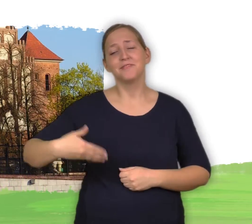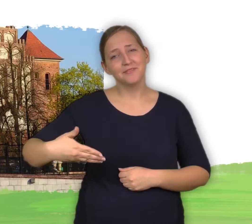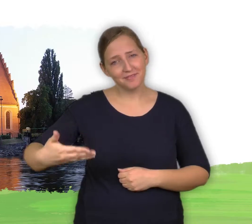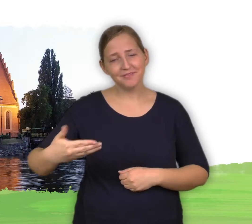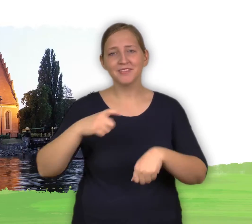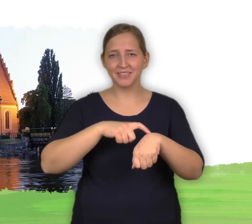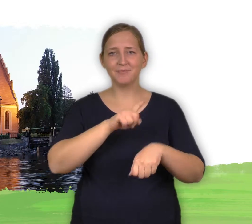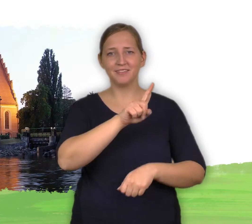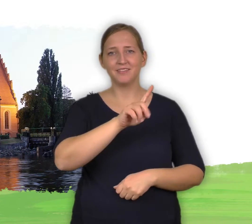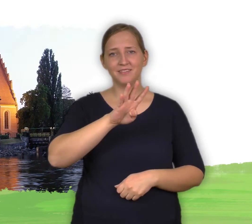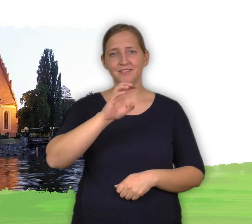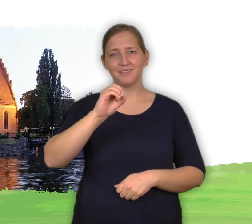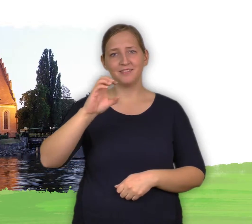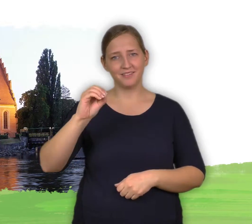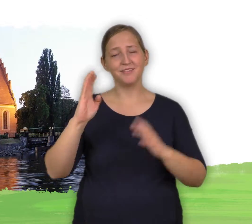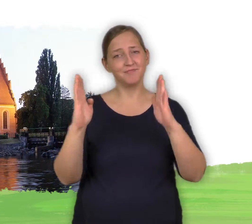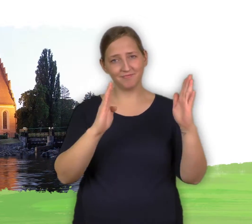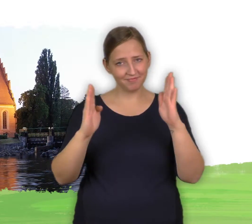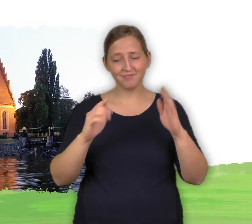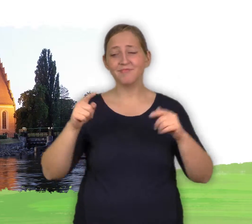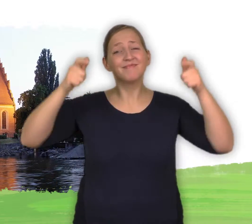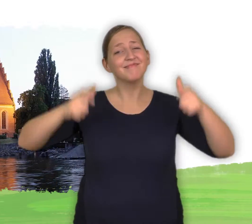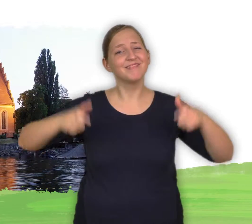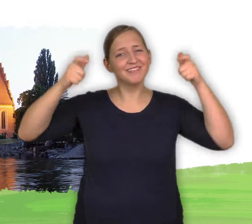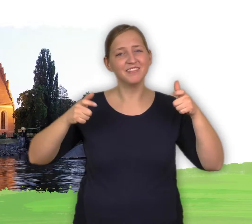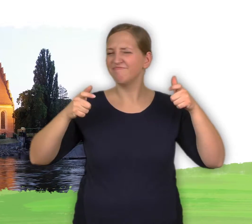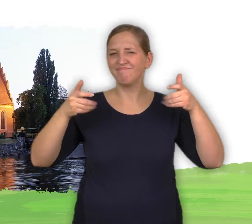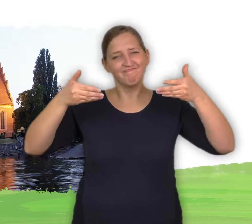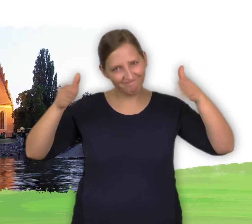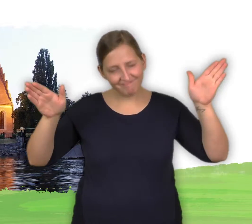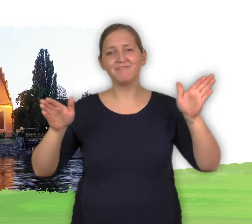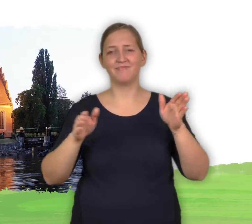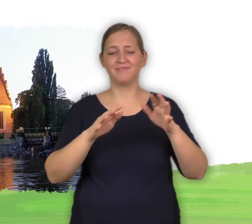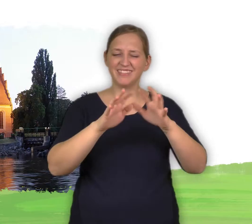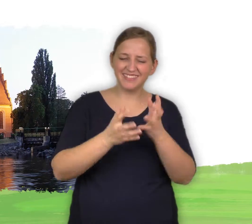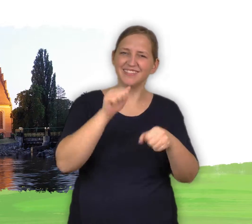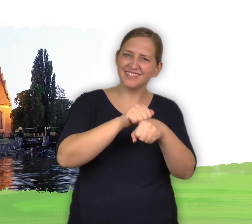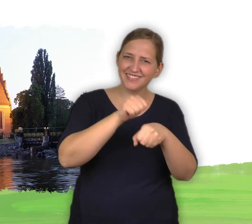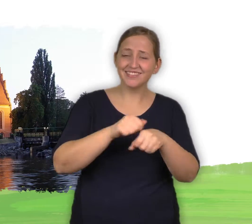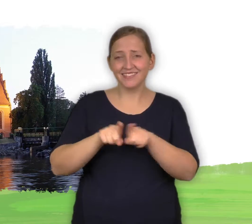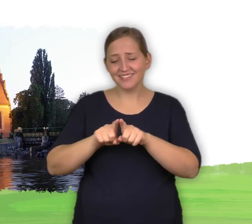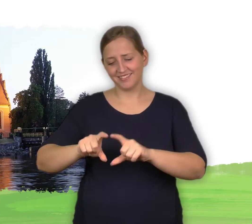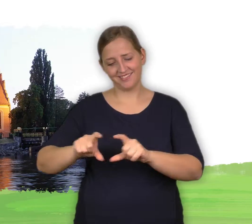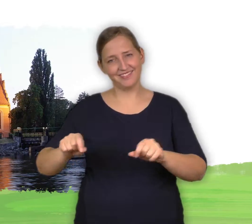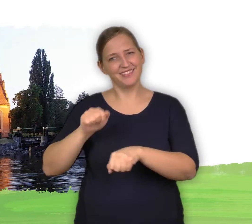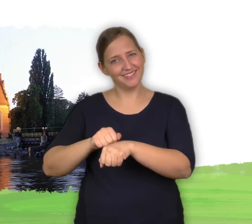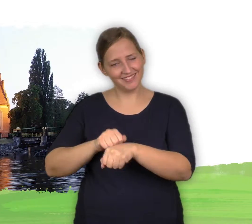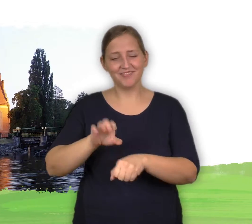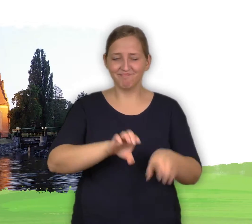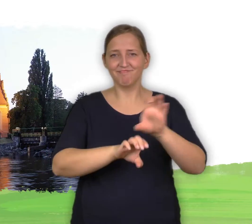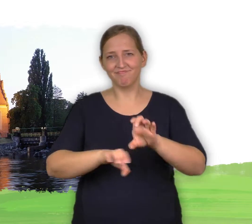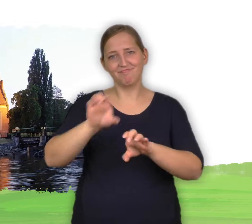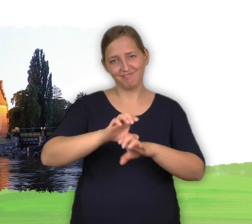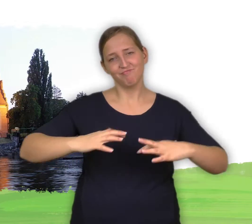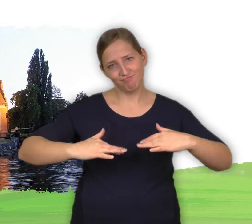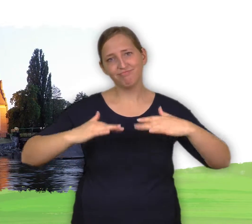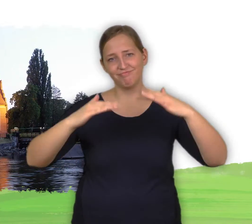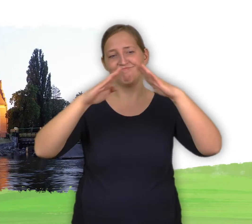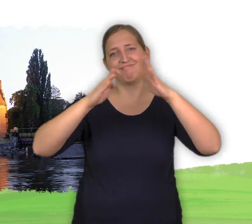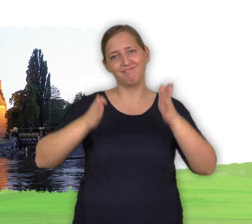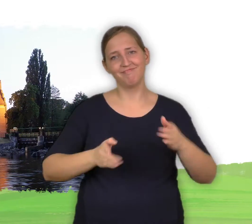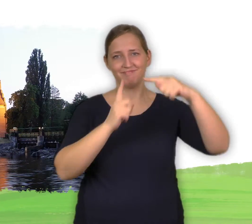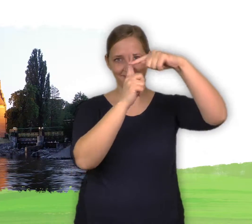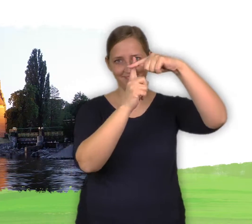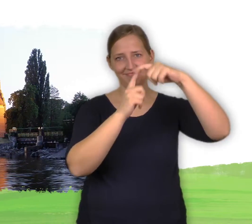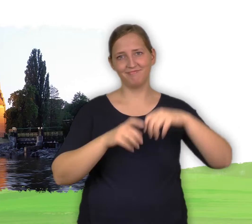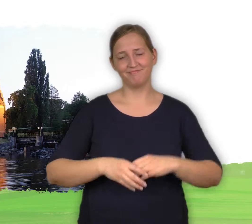potem w XV w. przebudowana na budowlę z cegieł i kamienia.